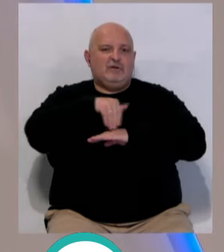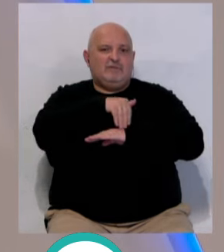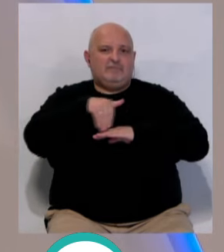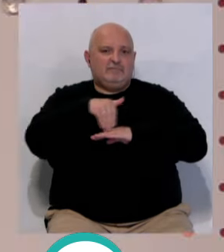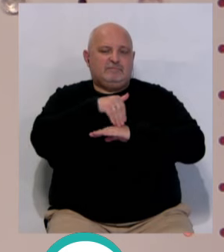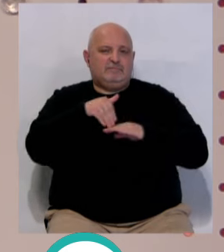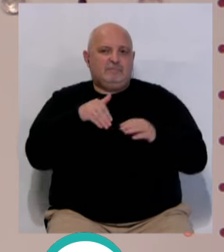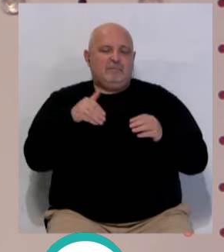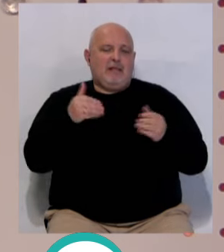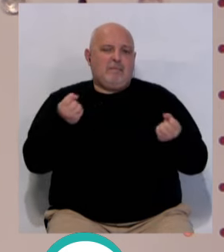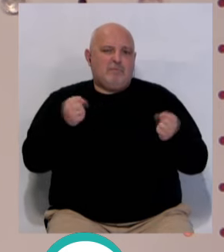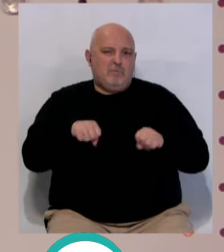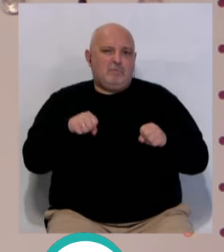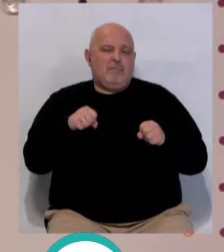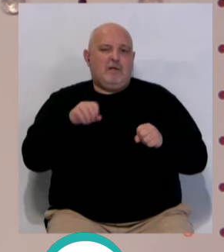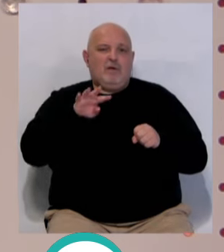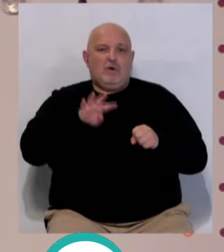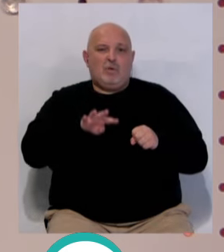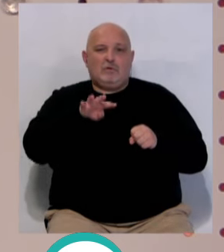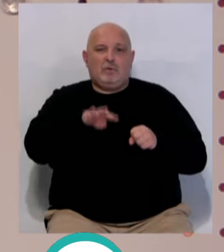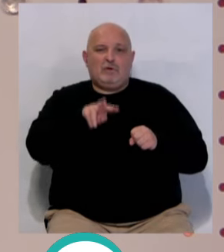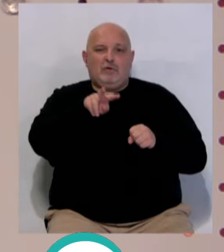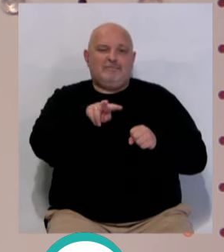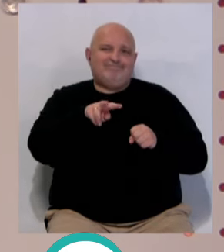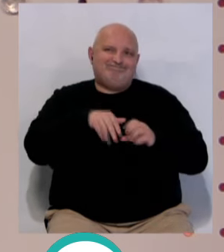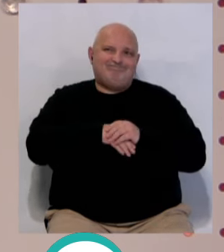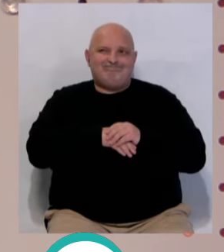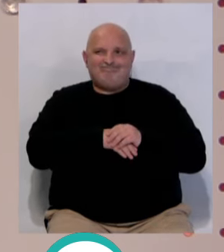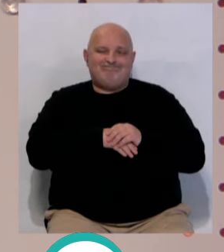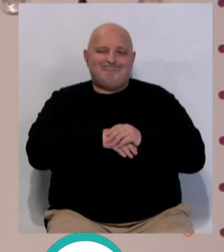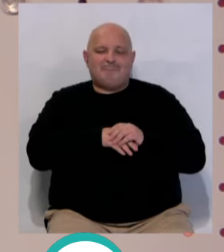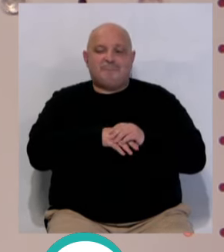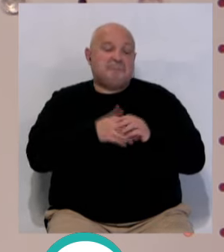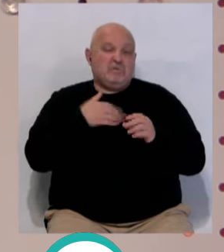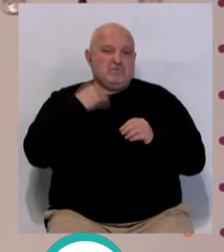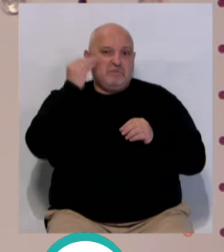momento determinado No si jugamos con el 442 Pero bueno yo creo que hay poco que perder ya a estas